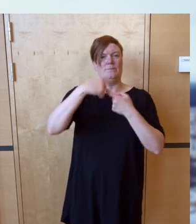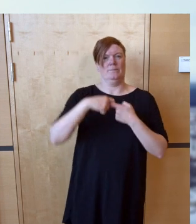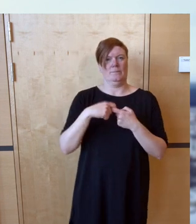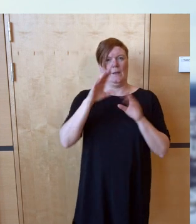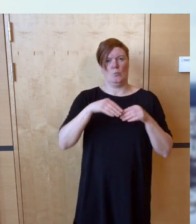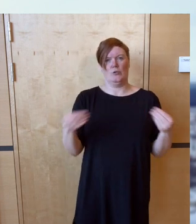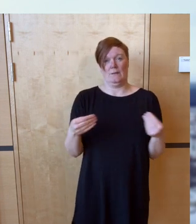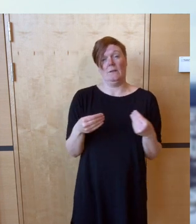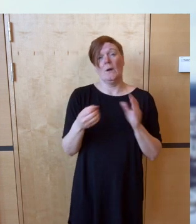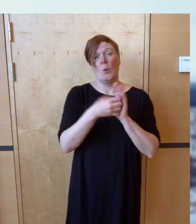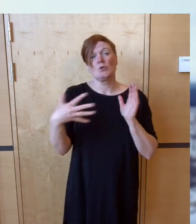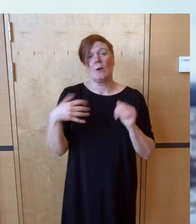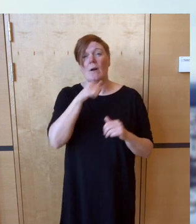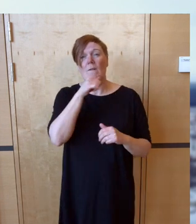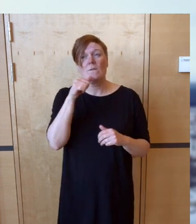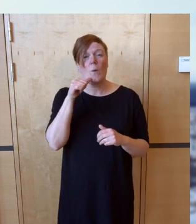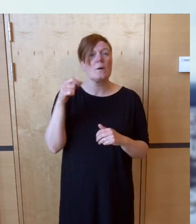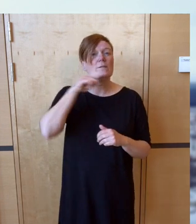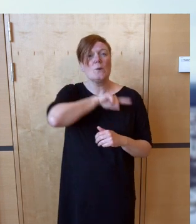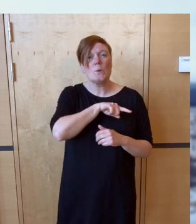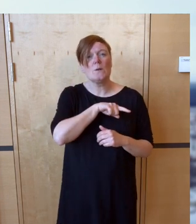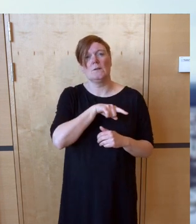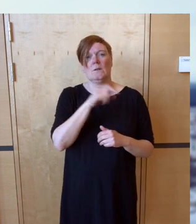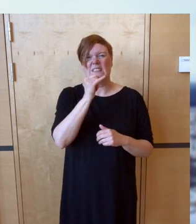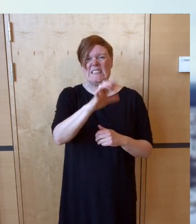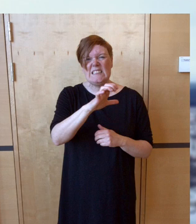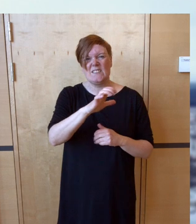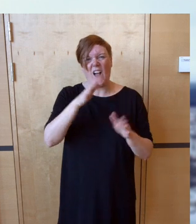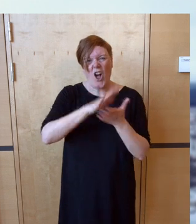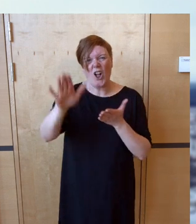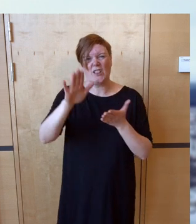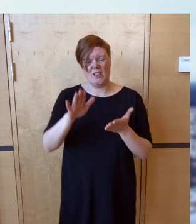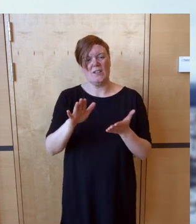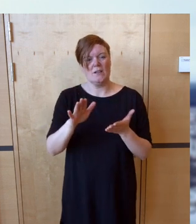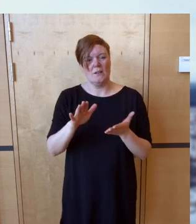Våren vi hade under 2020 som innebär ökade kostnader för sanning